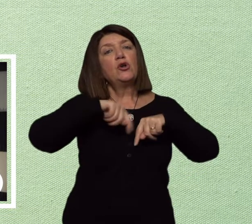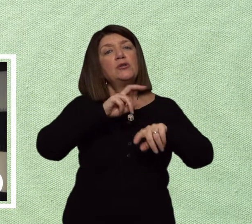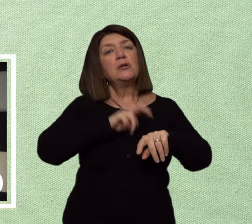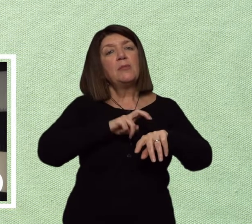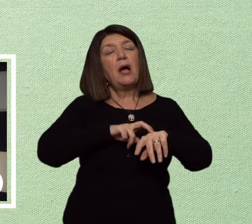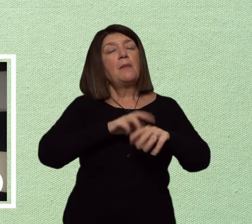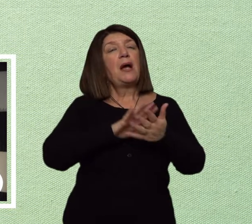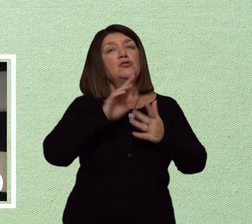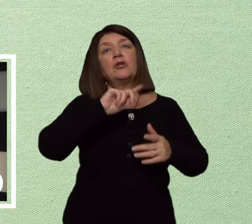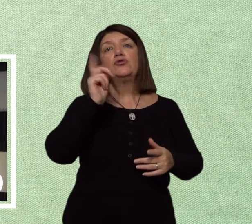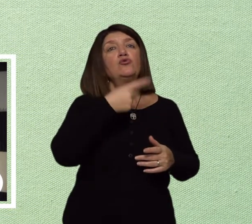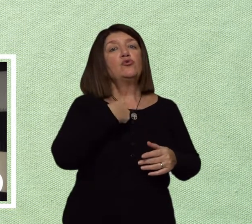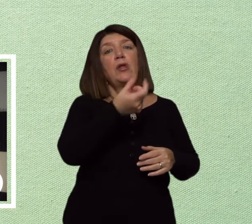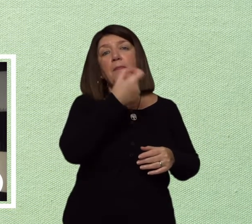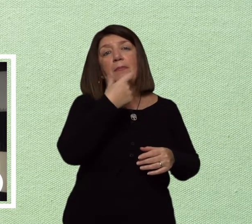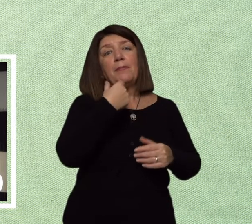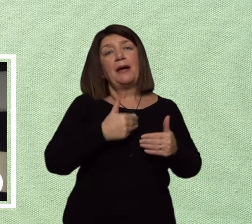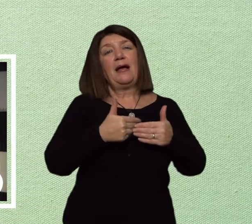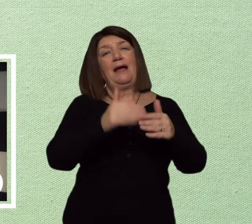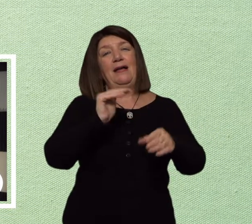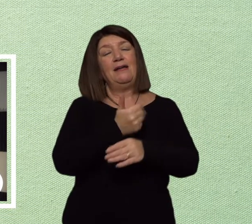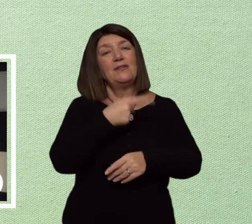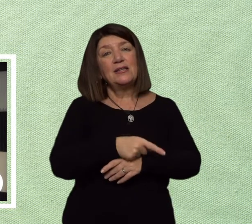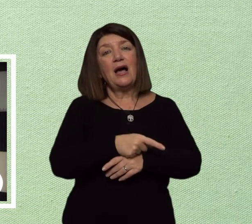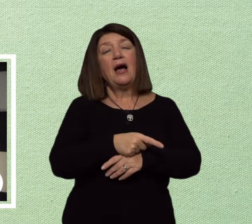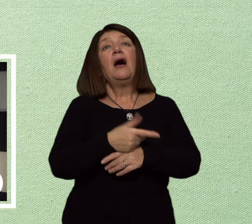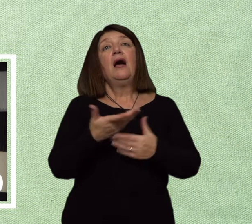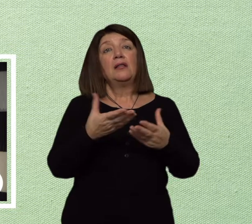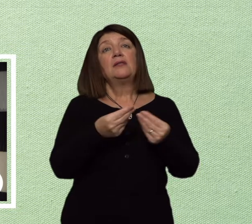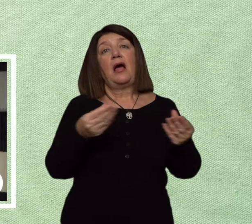contraccezione o meglio è sessualmente attiva e per lo più utilizza un sistema contraccettivo